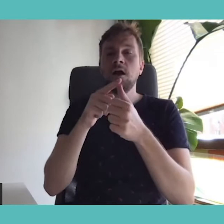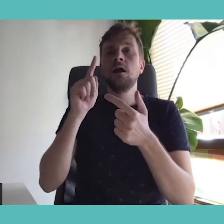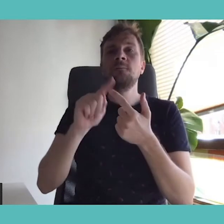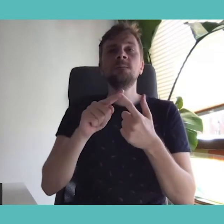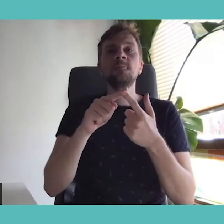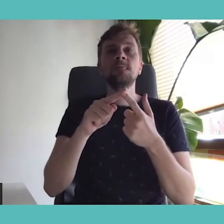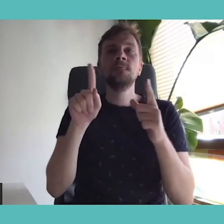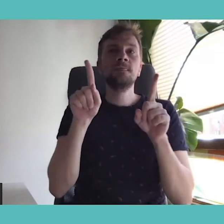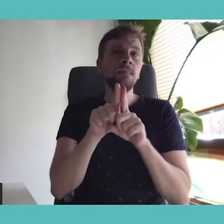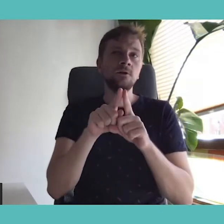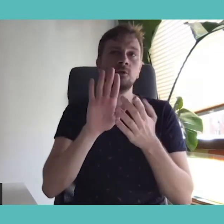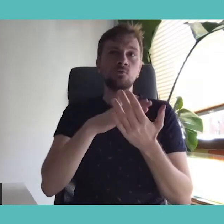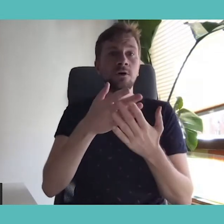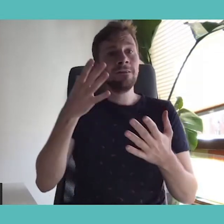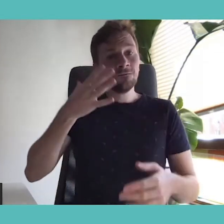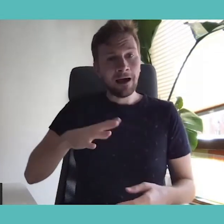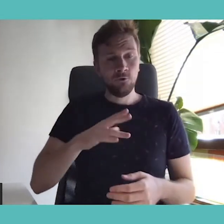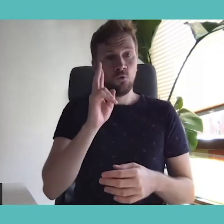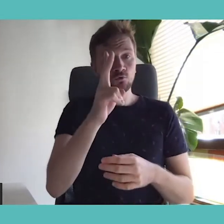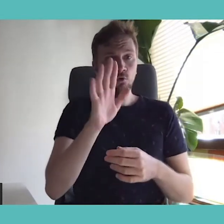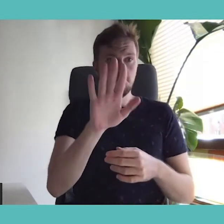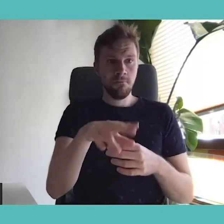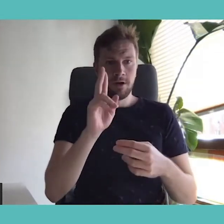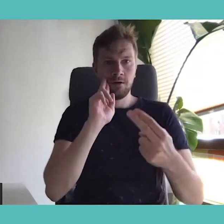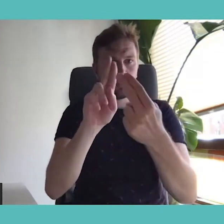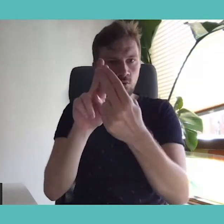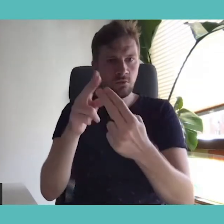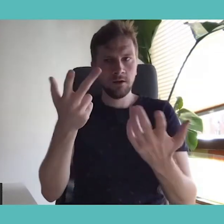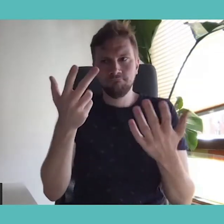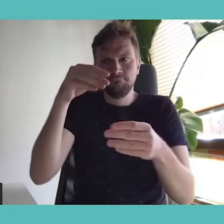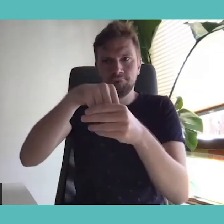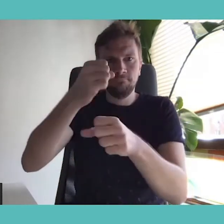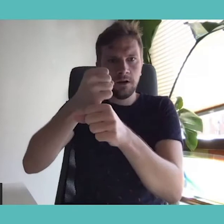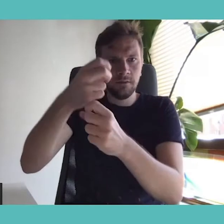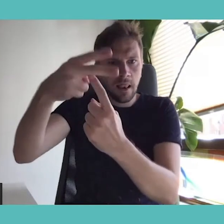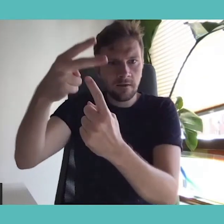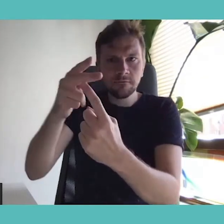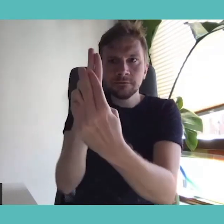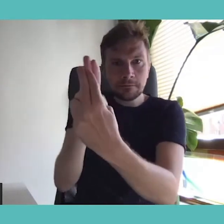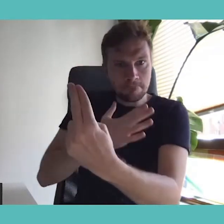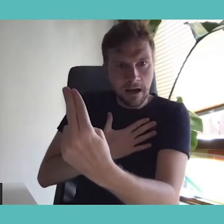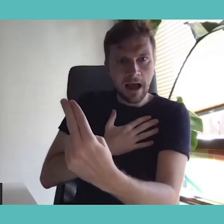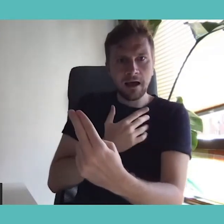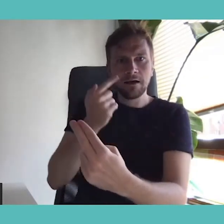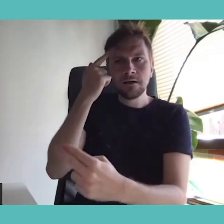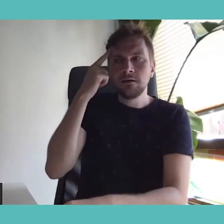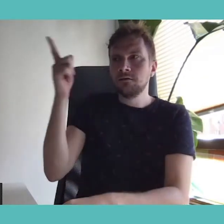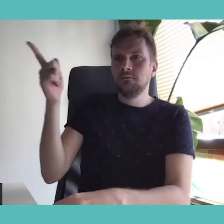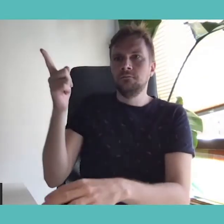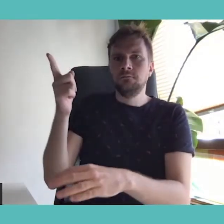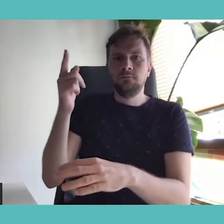To jedno, a drugie warto korzystać ze swoich kontaktów, np. mamy kogoś, kto pracuje w telewizji.